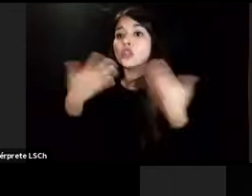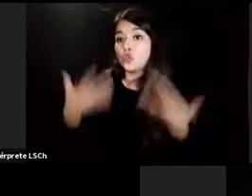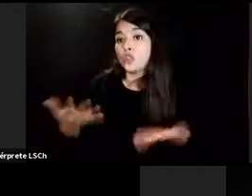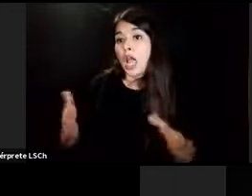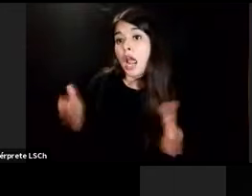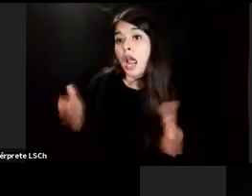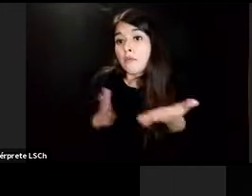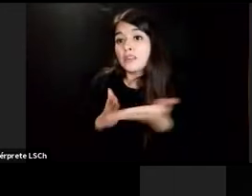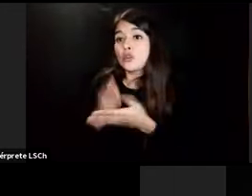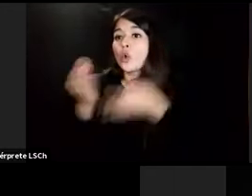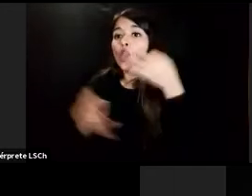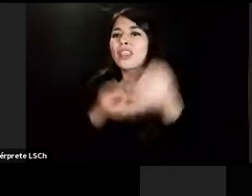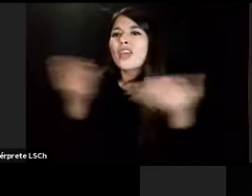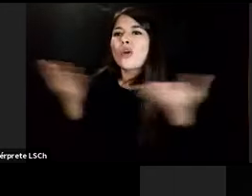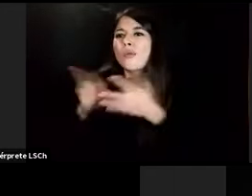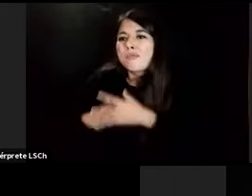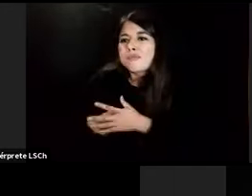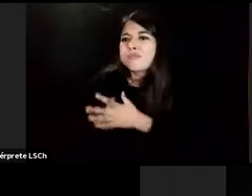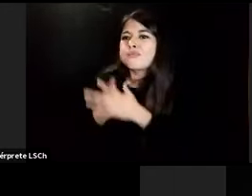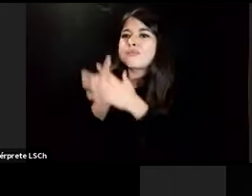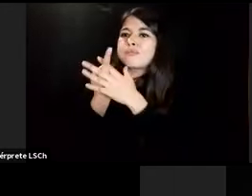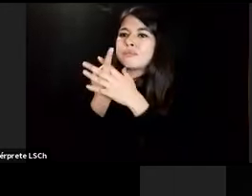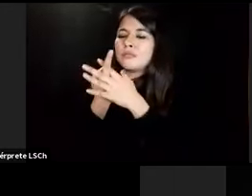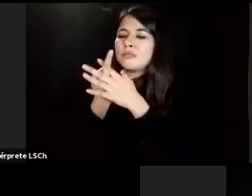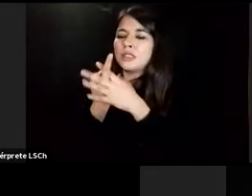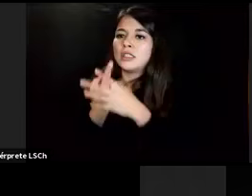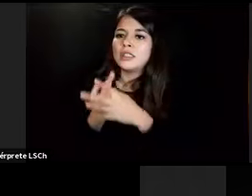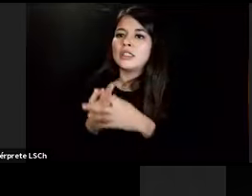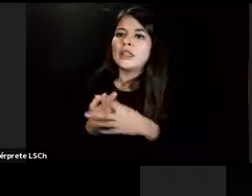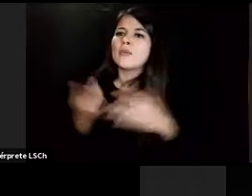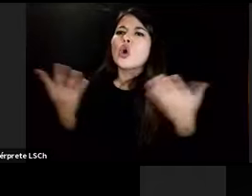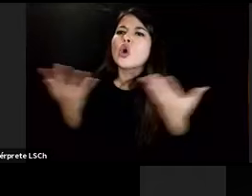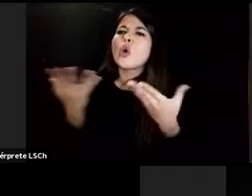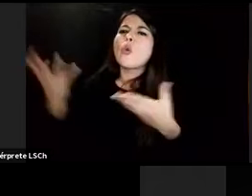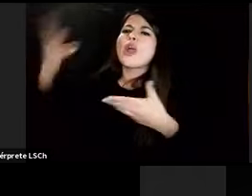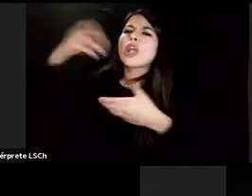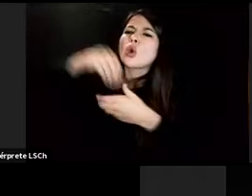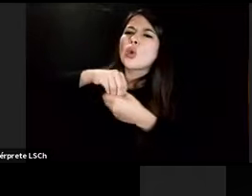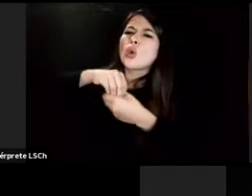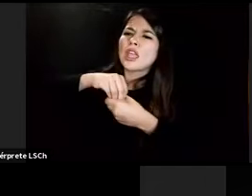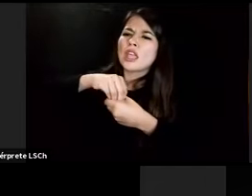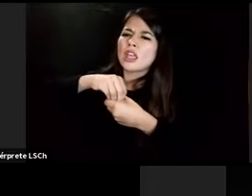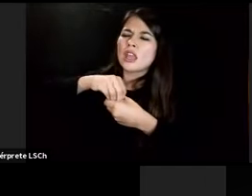existen alrededor de ellos, pero ¿cómo los incluimos? ¿como incluimos los audiolibros